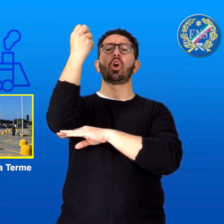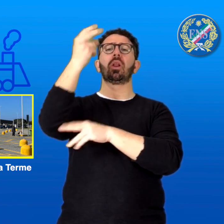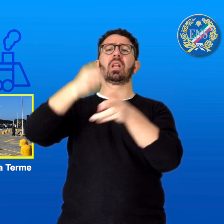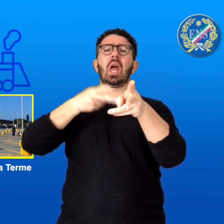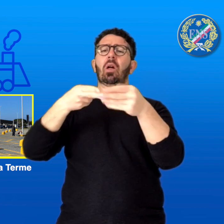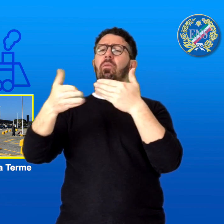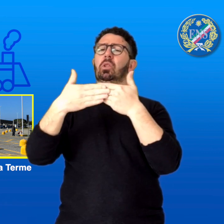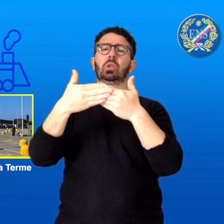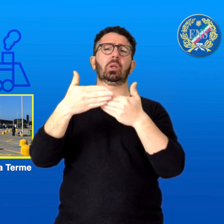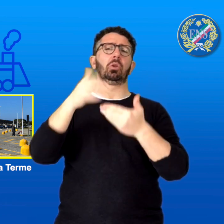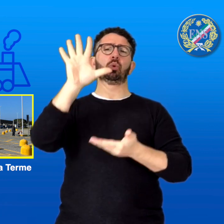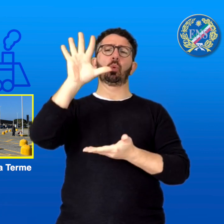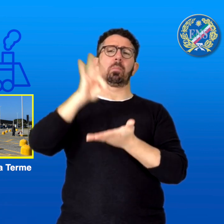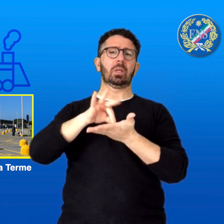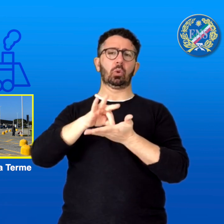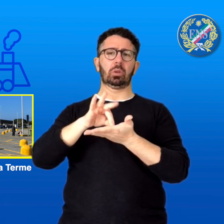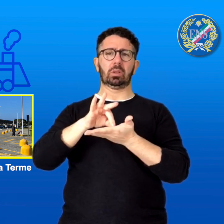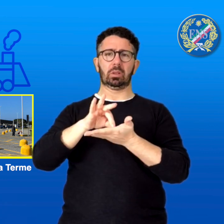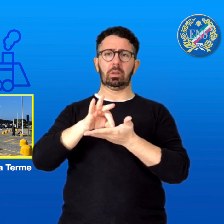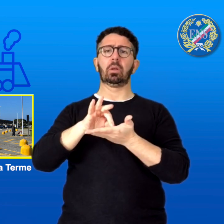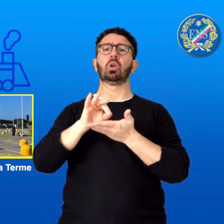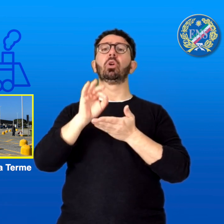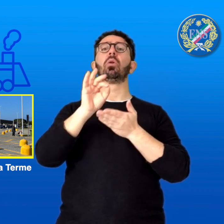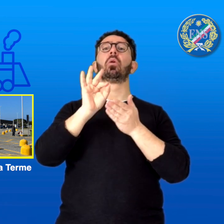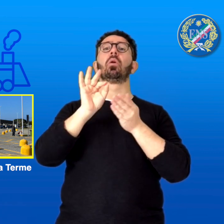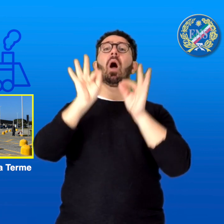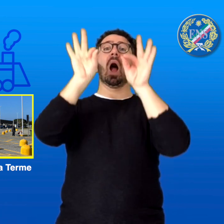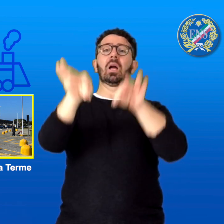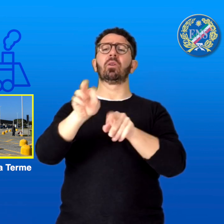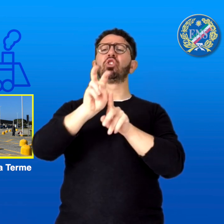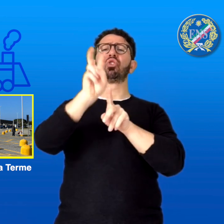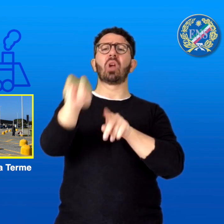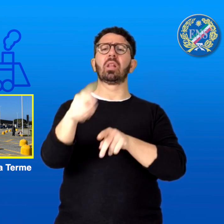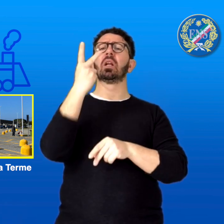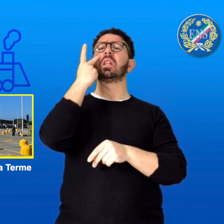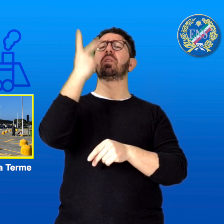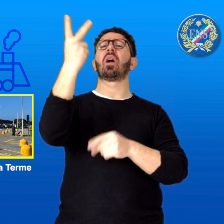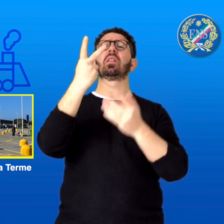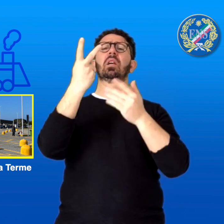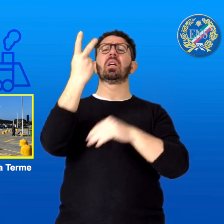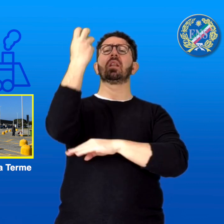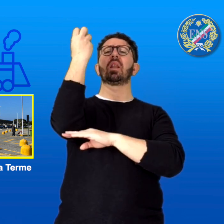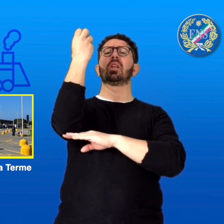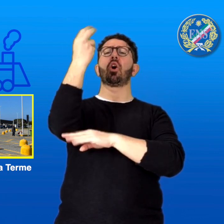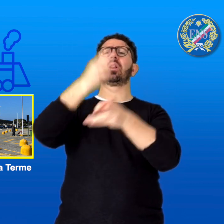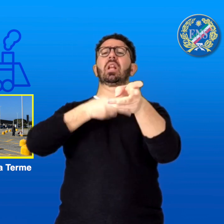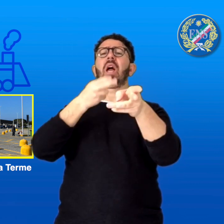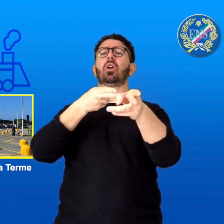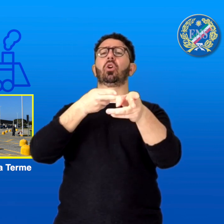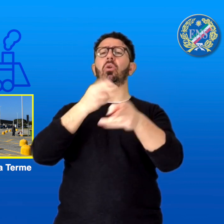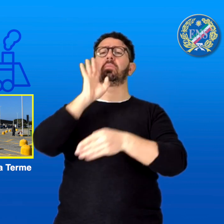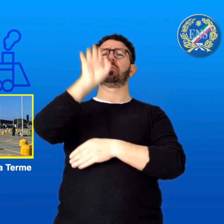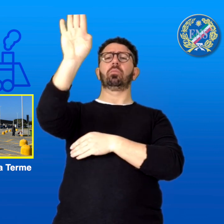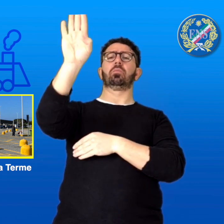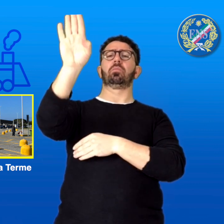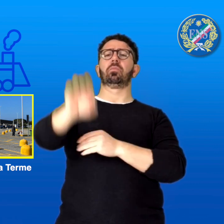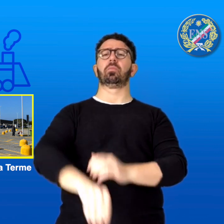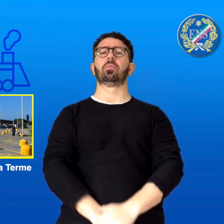che porta alla stazione dei treni in 5 minuti. La stazione sta di fronte alla fermata della navetta.